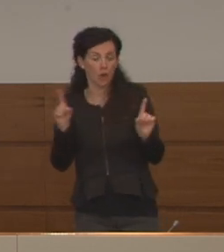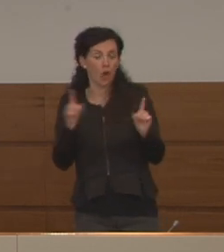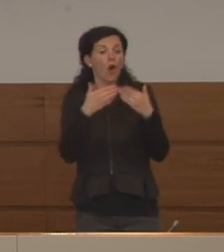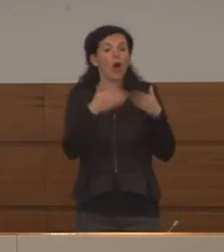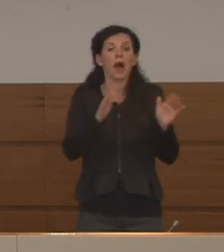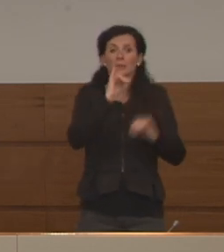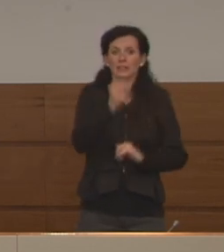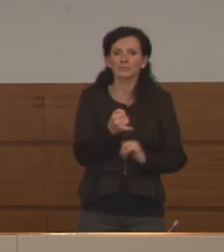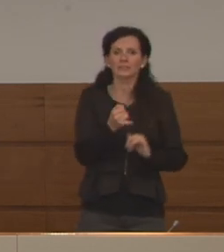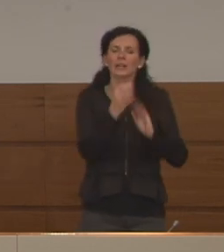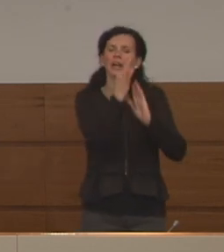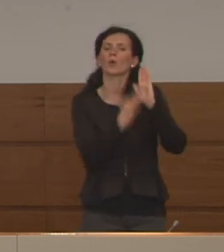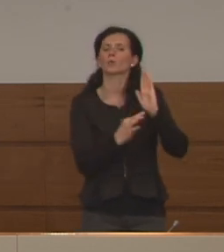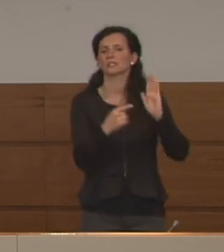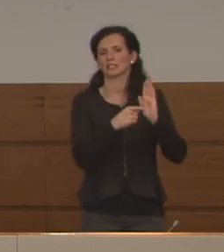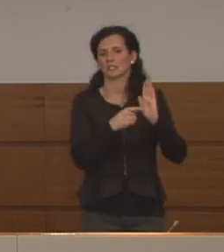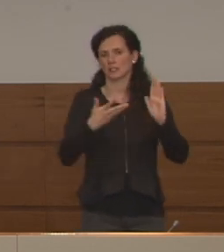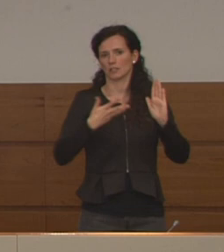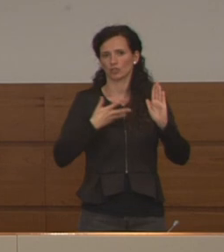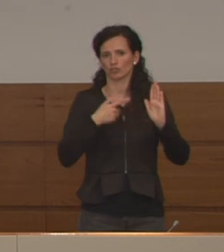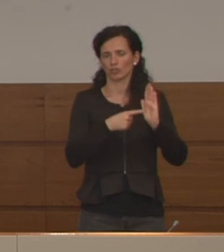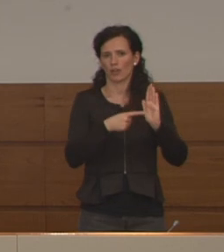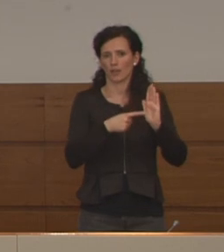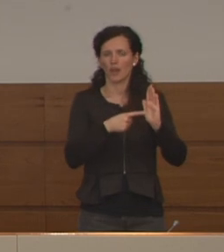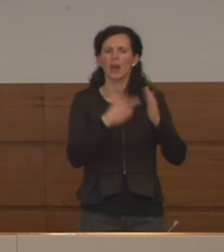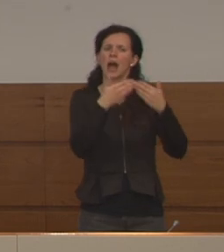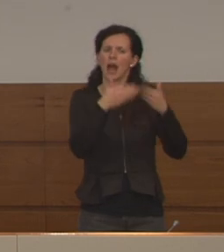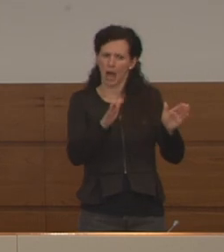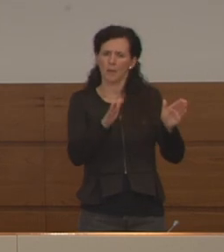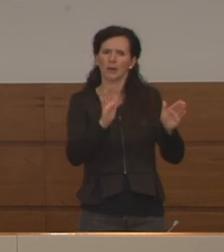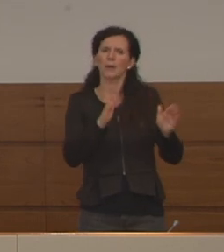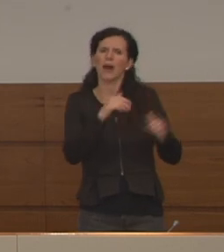Cioè che cosa ci deve essere per permettere la riapertura. Non è che si